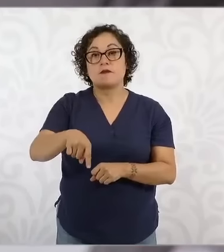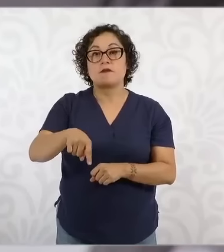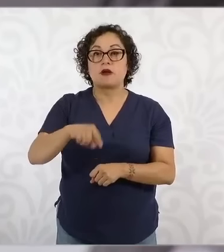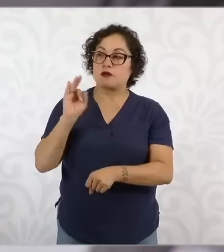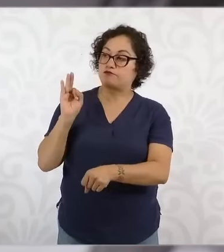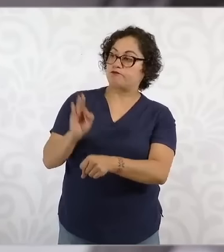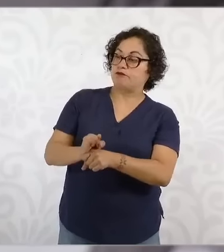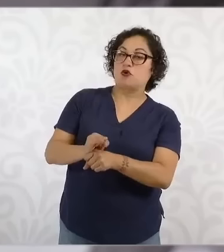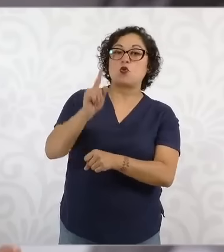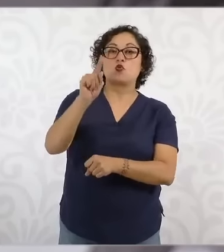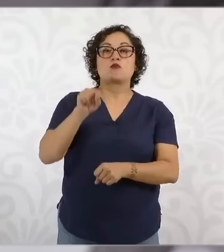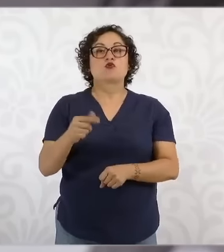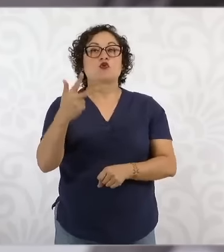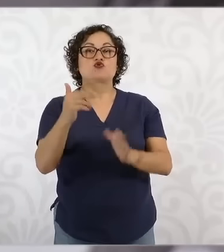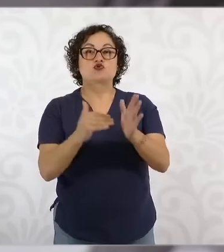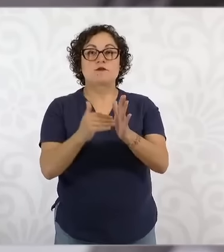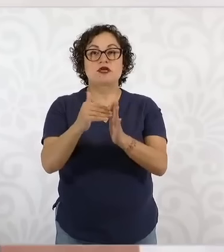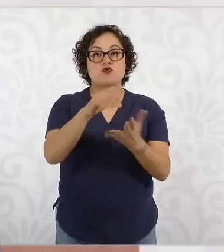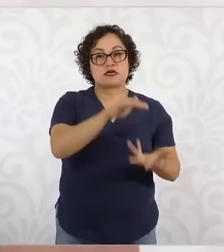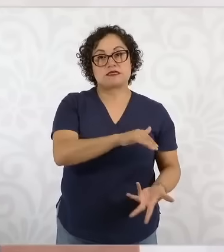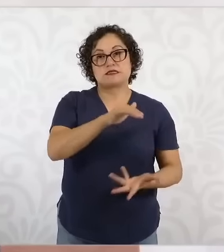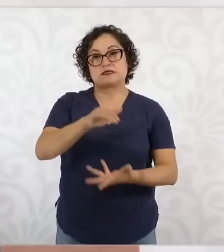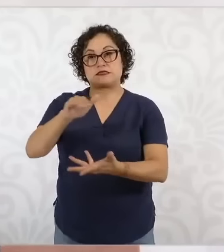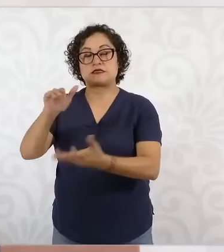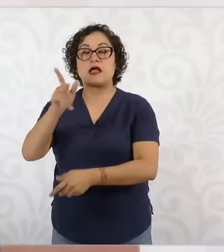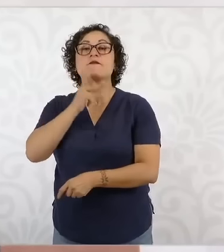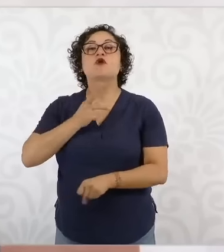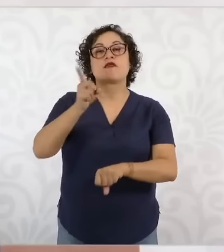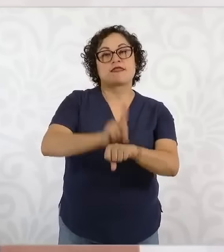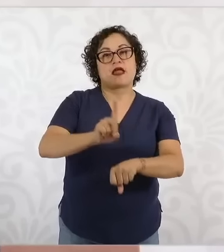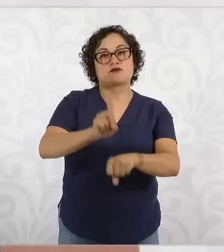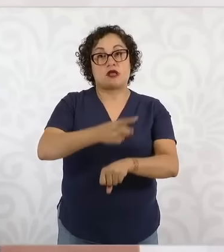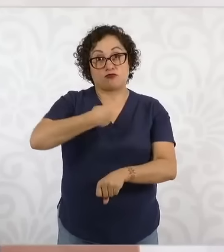millones de barriles diarios, que es a lo que nos comprometimos. Entonces, no, obviamente no vamos a